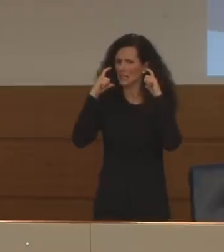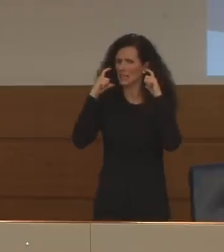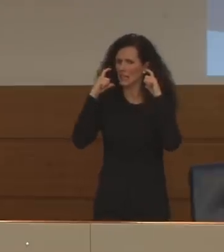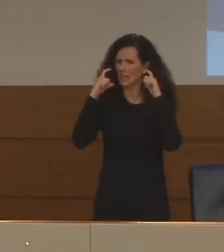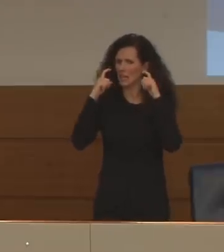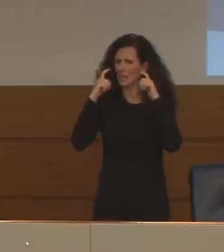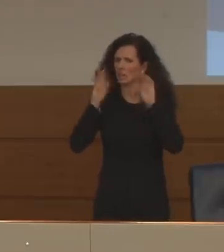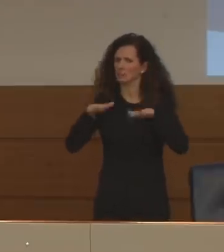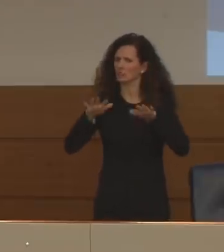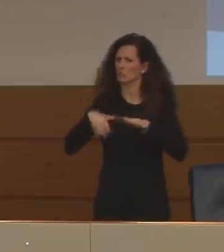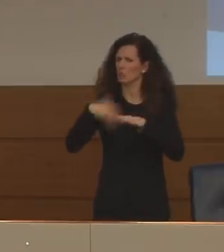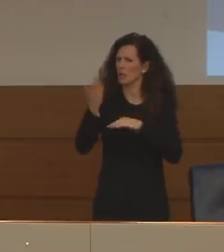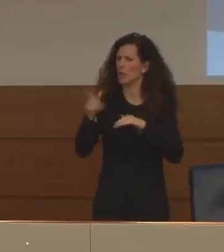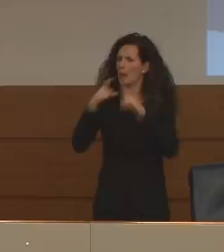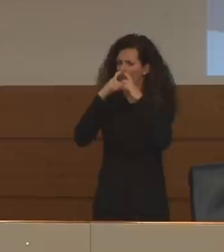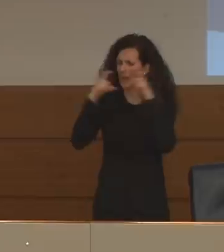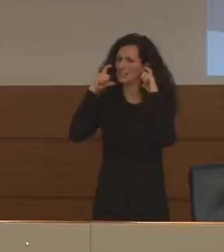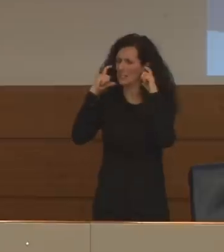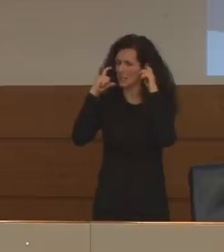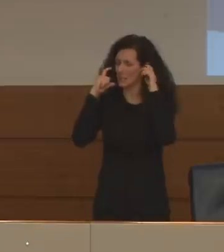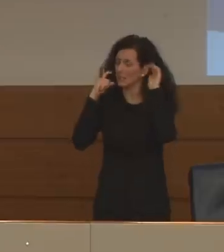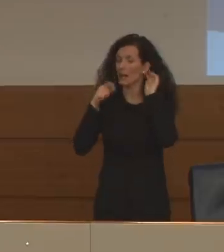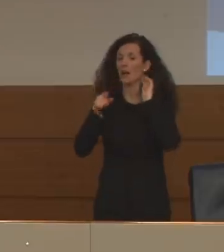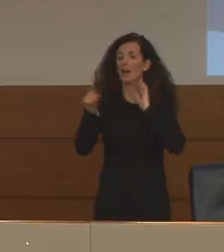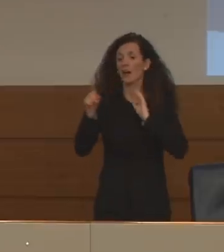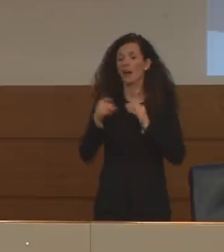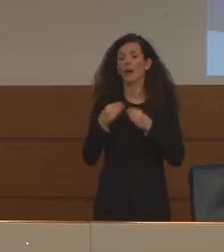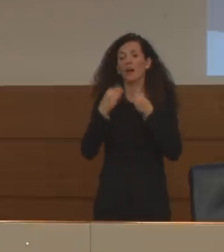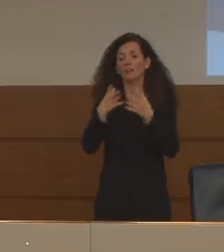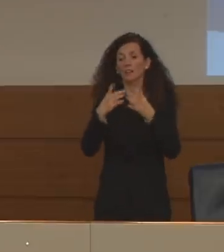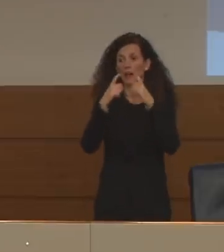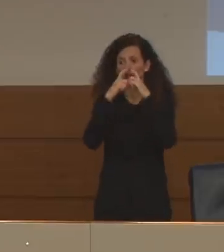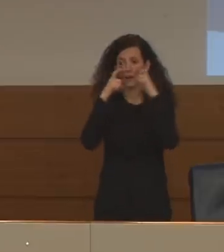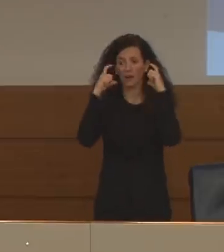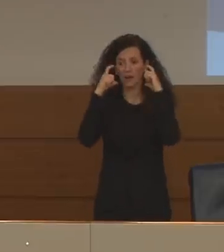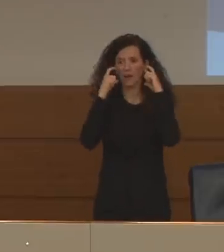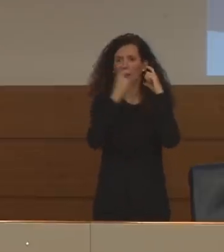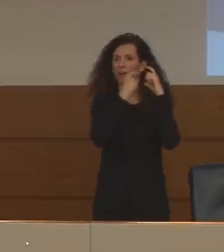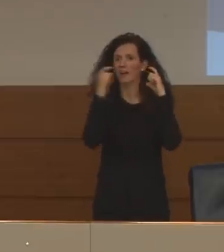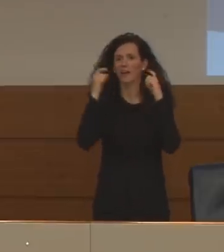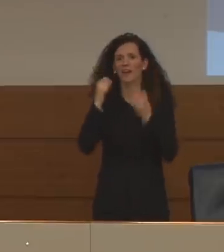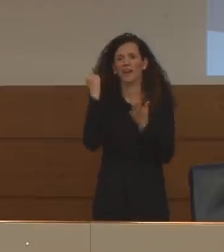sta dando con la scritta sopra "Veneto" nel senso che sono fatte dalla